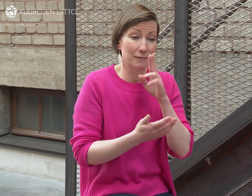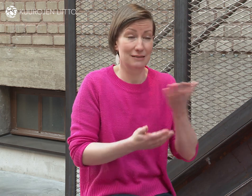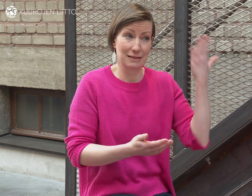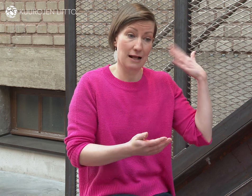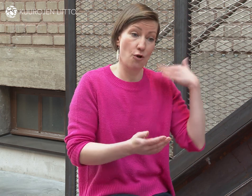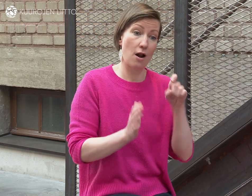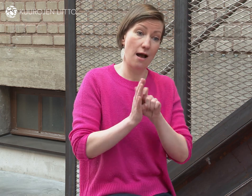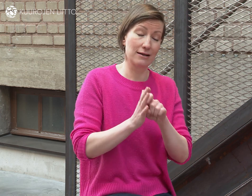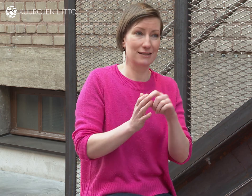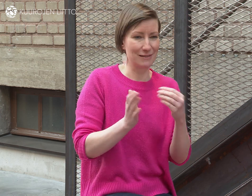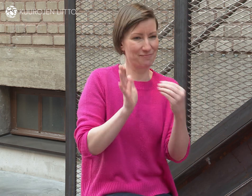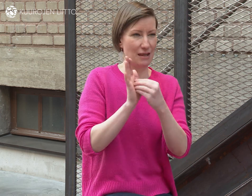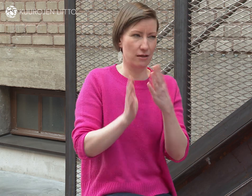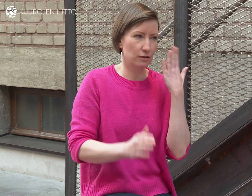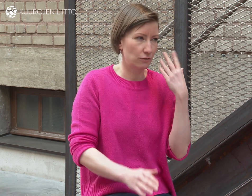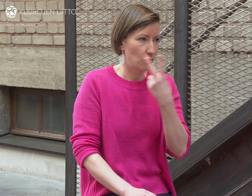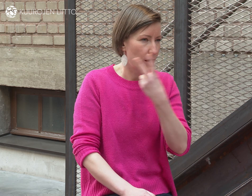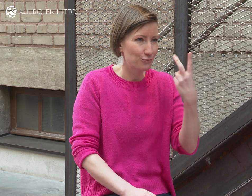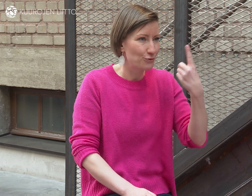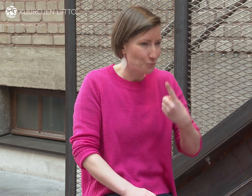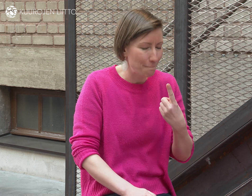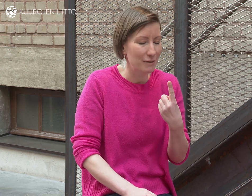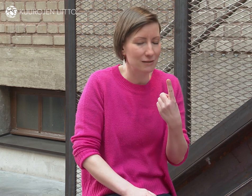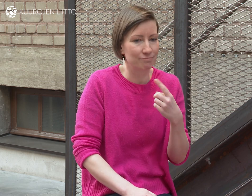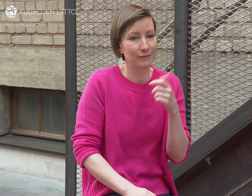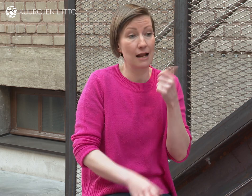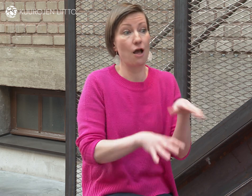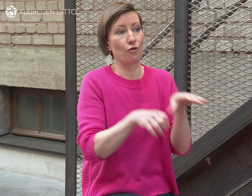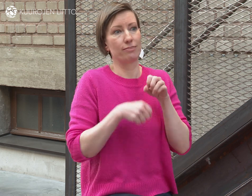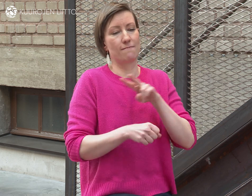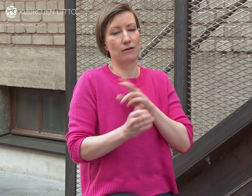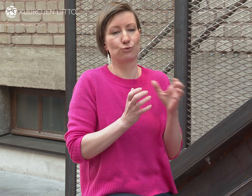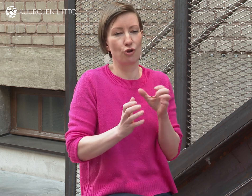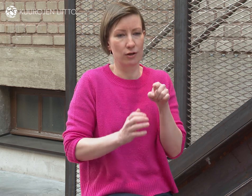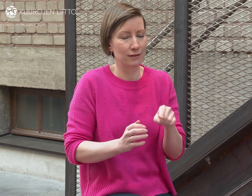Kun lakia säädettiin vuonna 2010 ja Kela otti tulkkauspalvelun vastuulleen, -